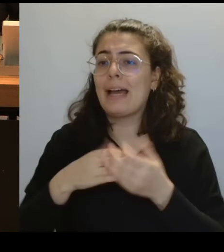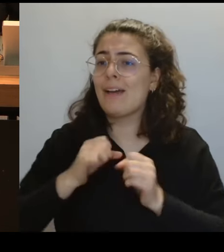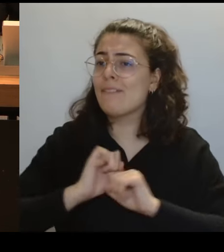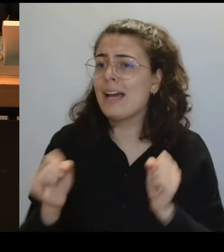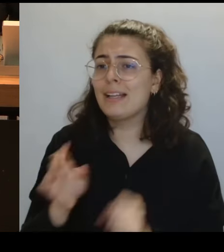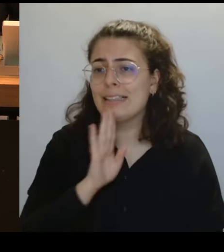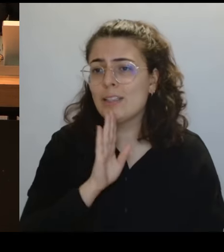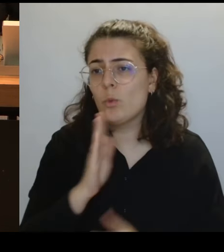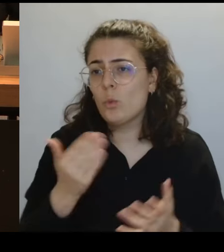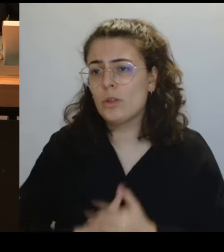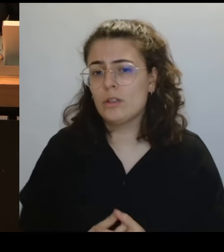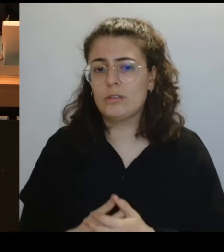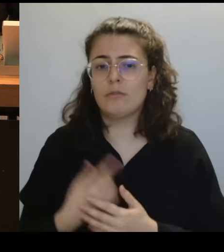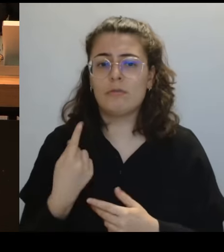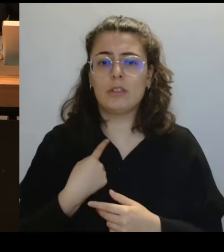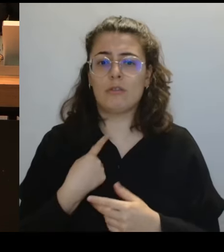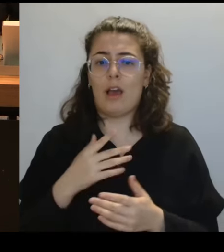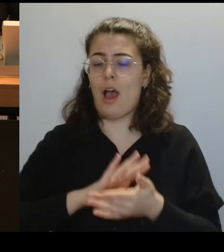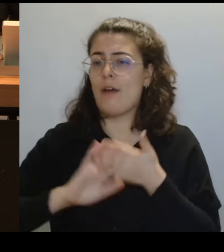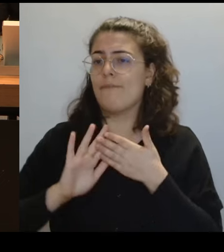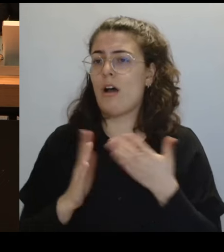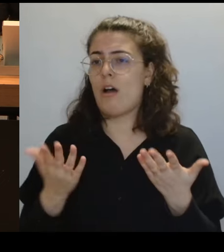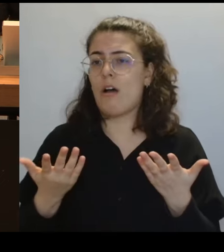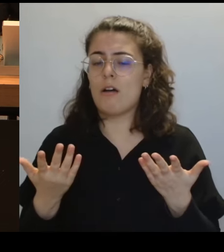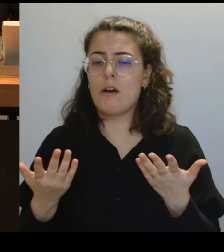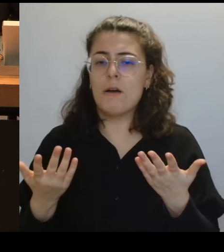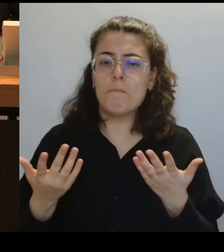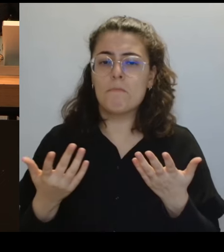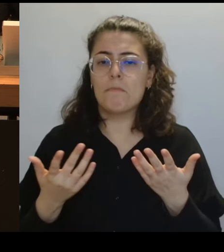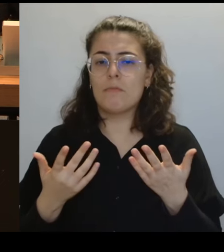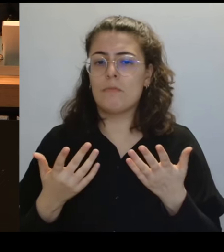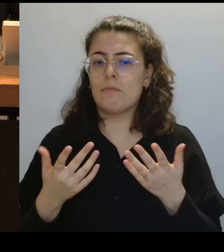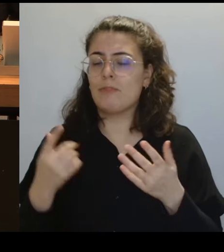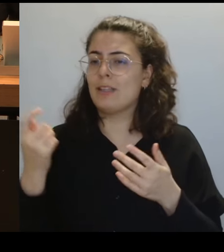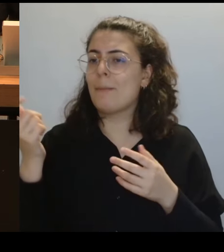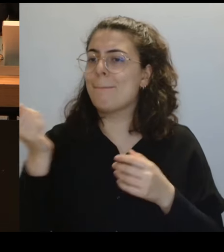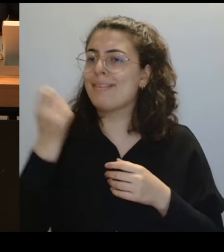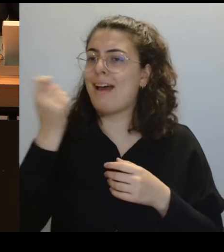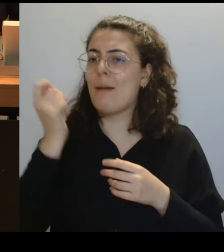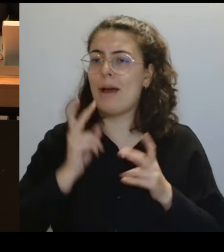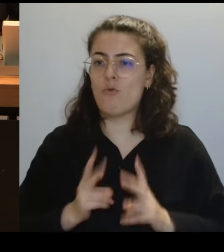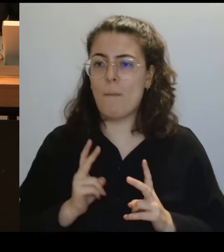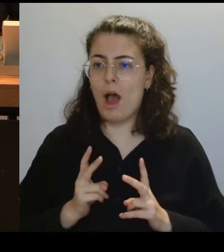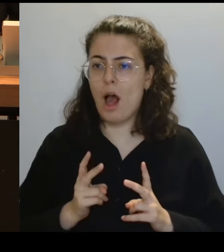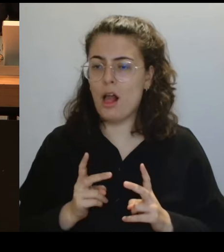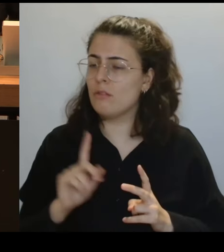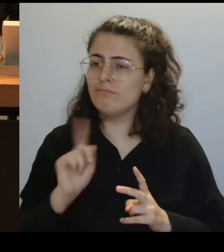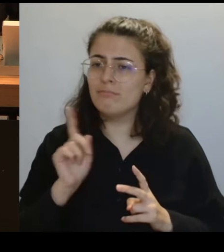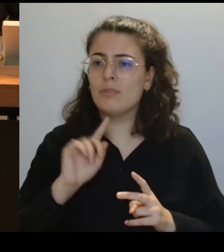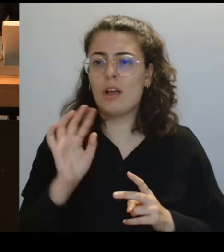nur einen normalen Betreiber in Anführungsstrichen, für eine Obdachlosen- oder Wohnungslosenunterkunft, sondern wir